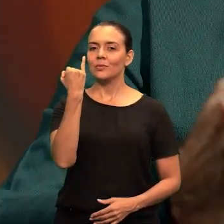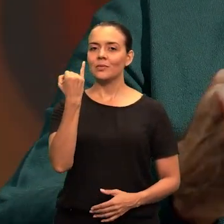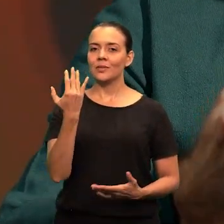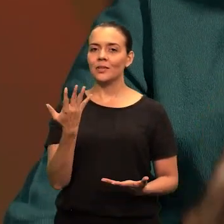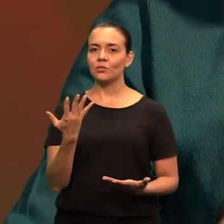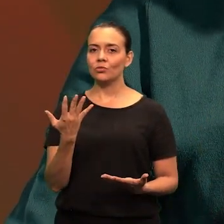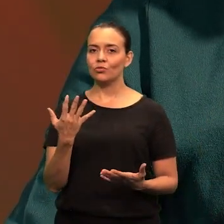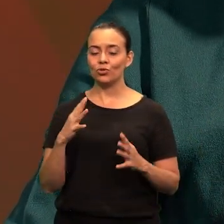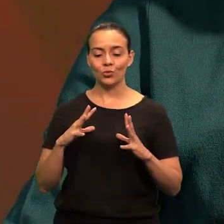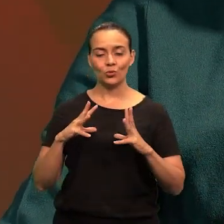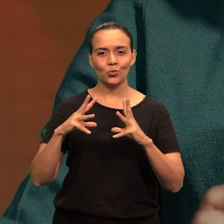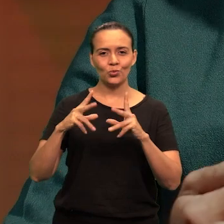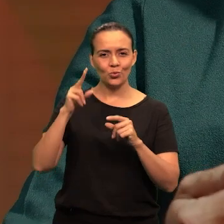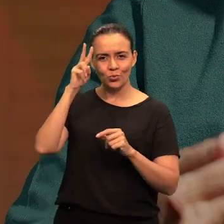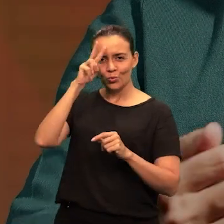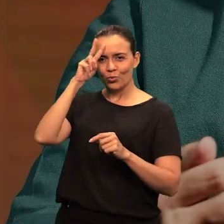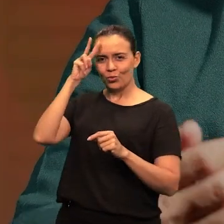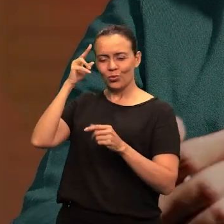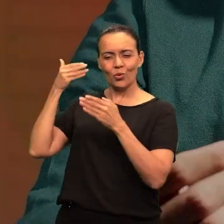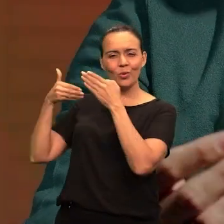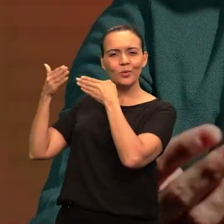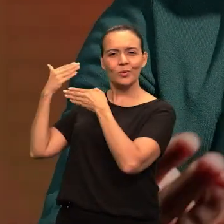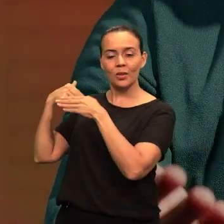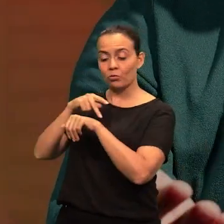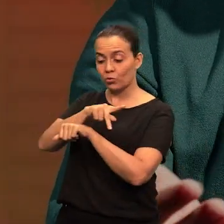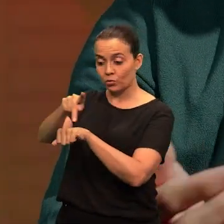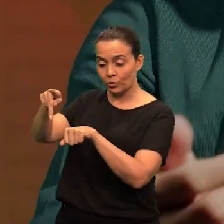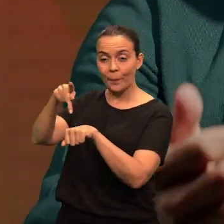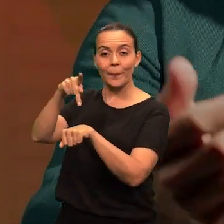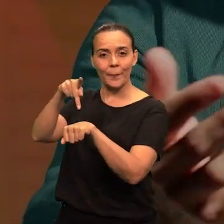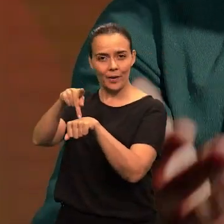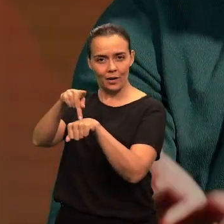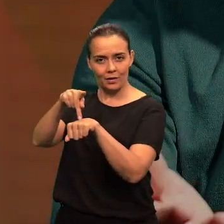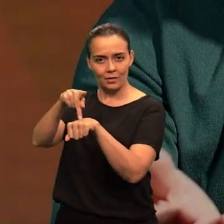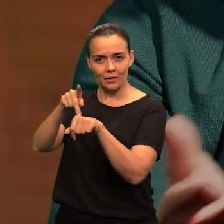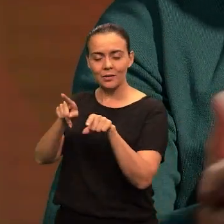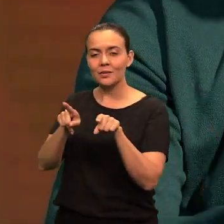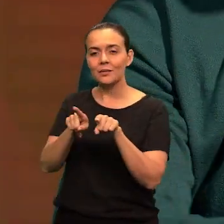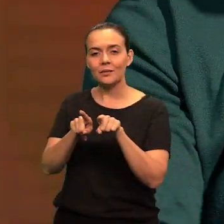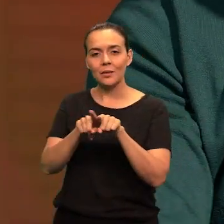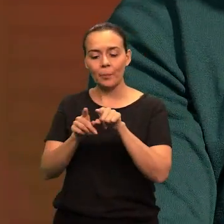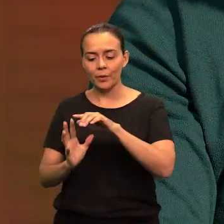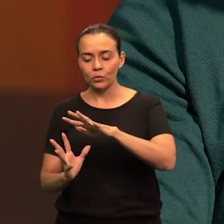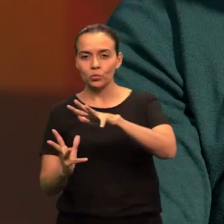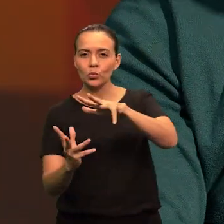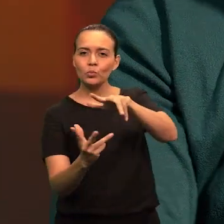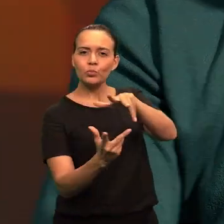ele é parte da nossa construção histórica de país e de organização do mundo ocidental,